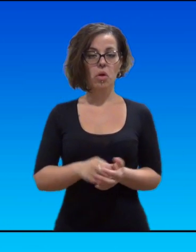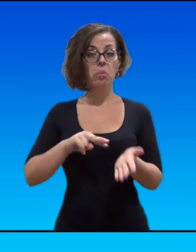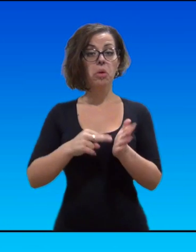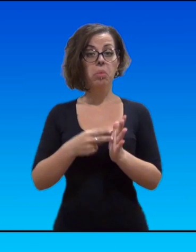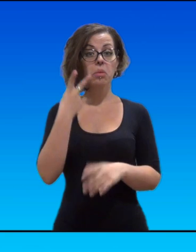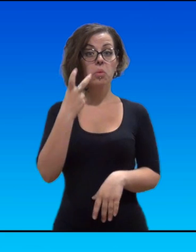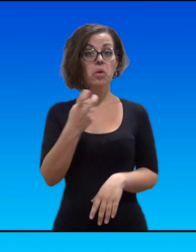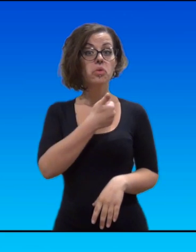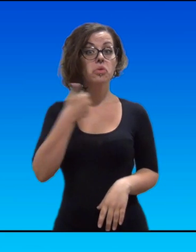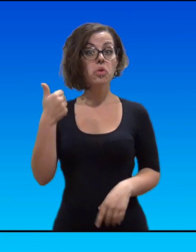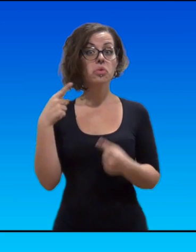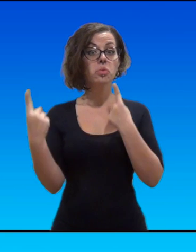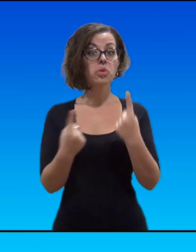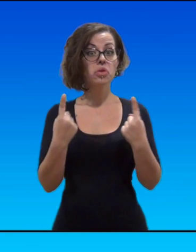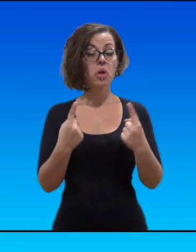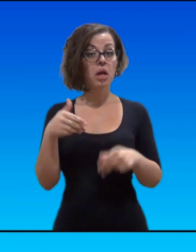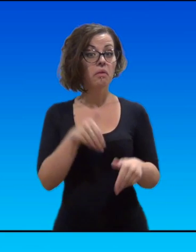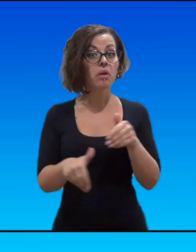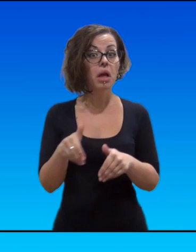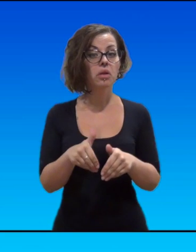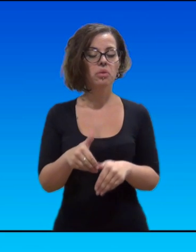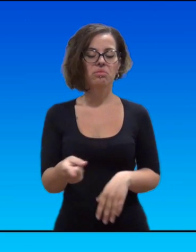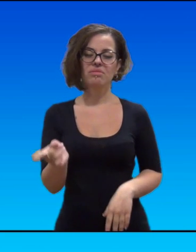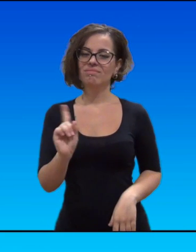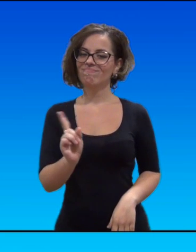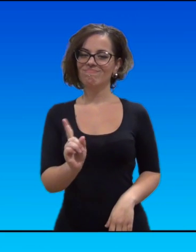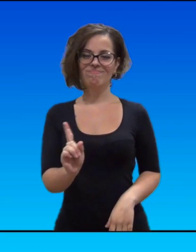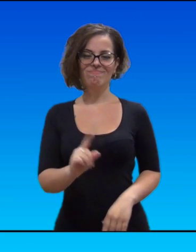Ma il problema non si limita al caso del referendum.